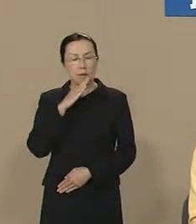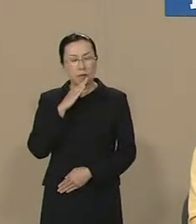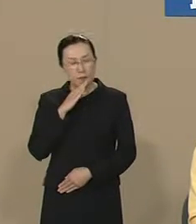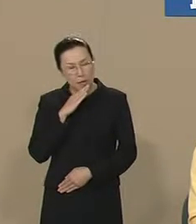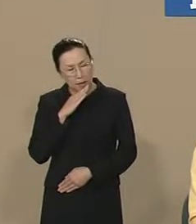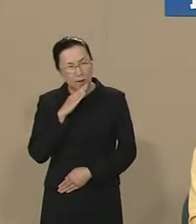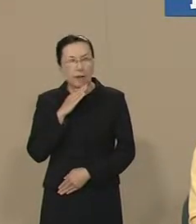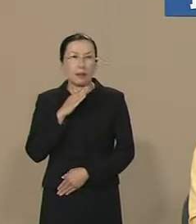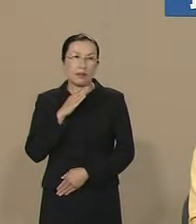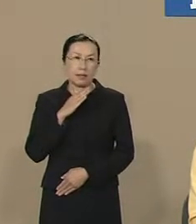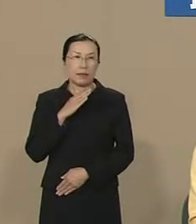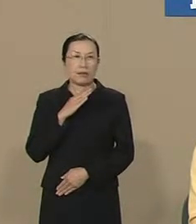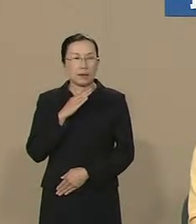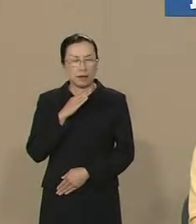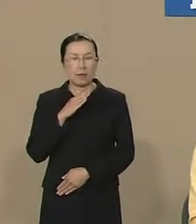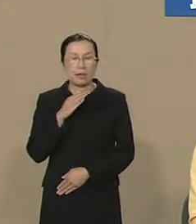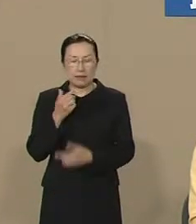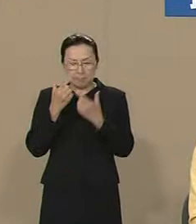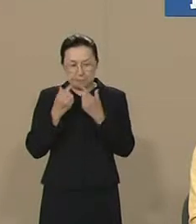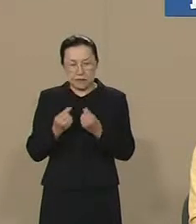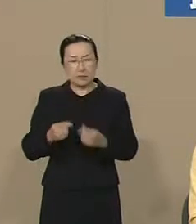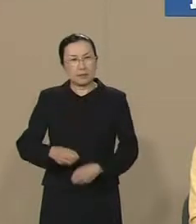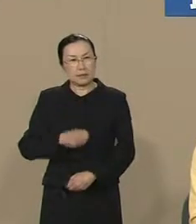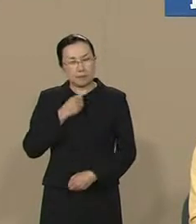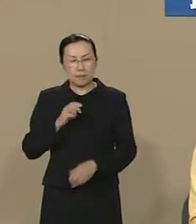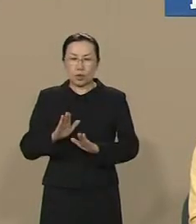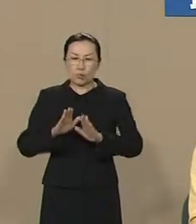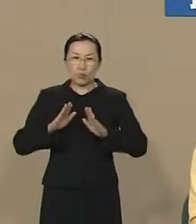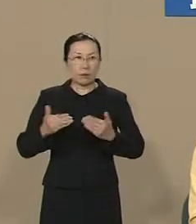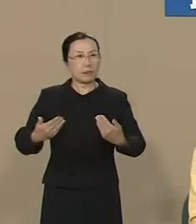深刻に受け止めなければ ならないと感じました｡